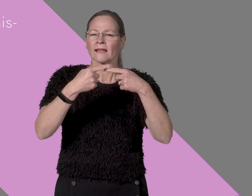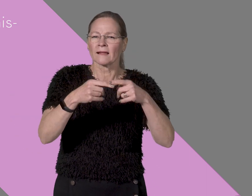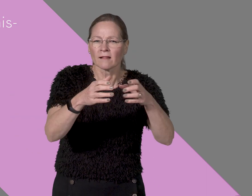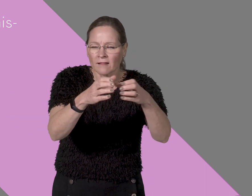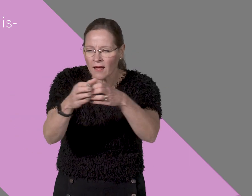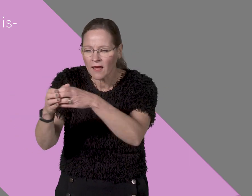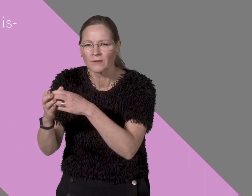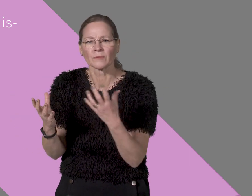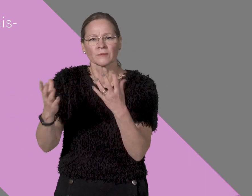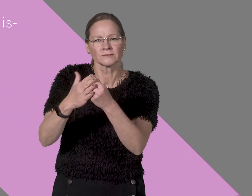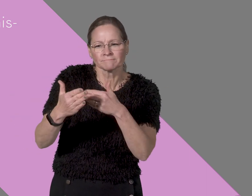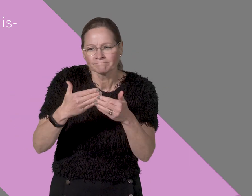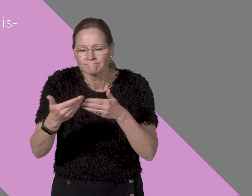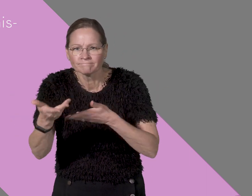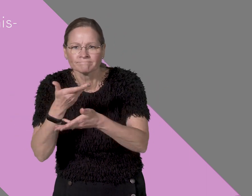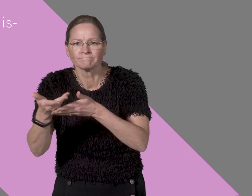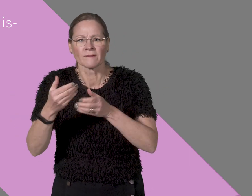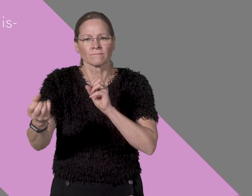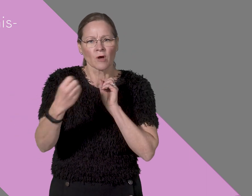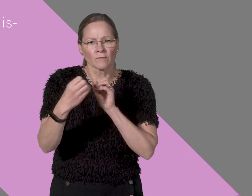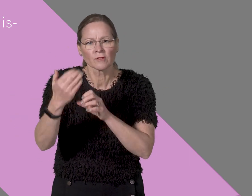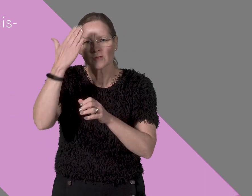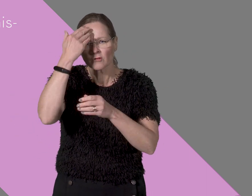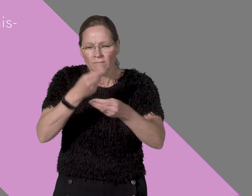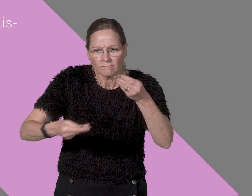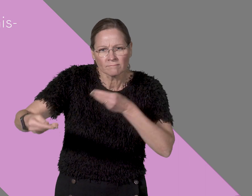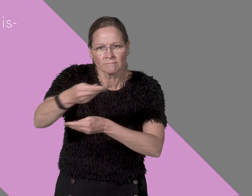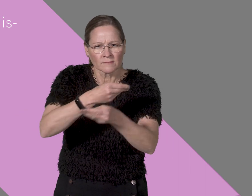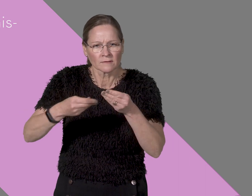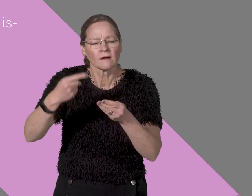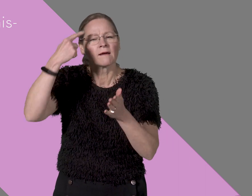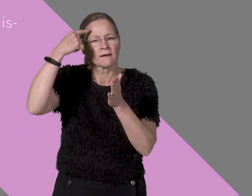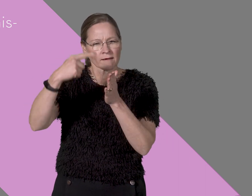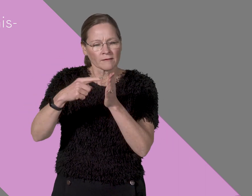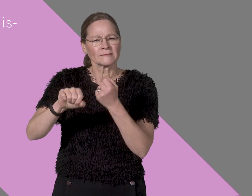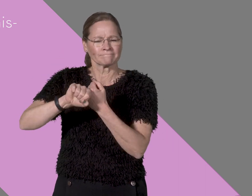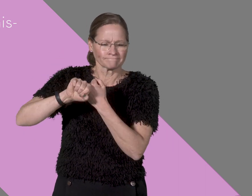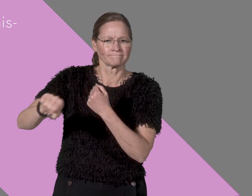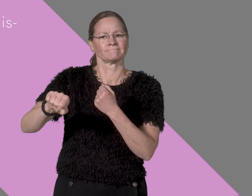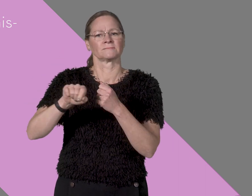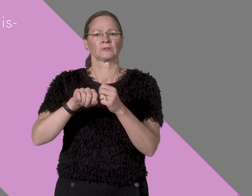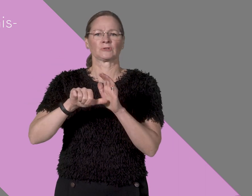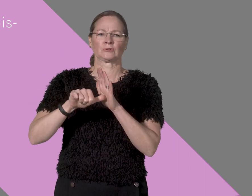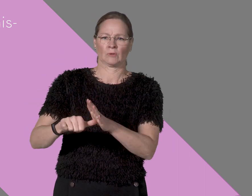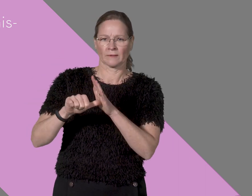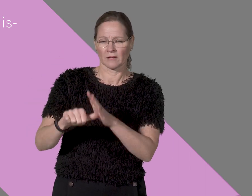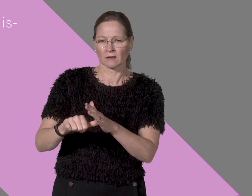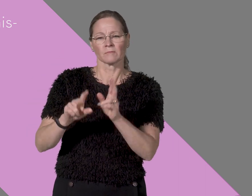toimia vuoropuhelu- ja tietojenvaihtokanavana - tietojenvaihtokanavana syrjinnän ehkäisemiseksi toimivien tahojen välillä -